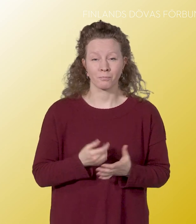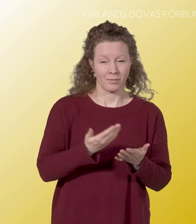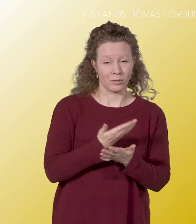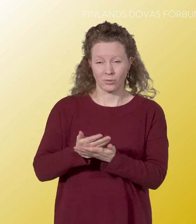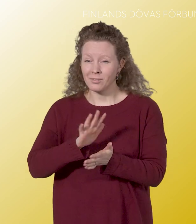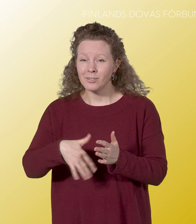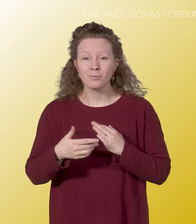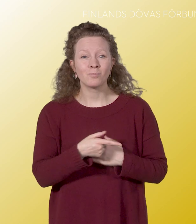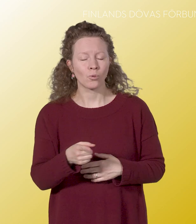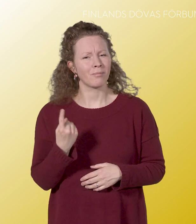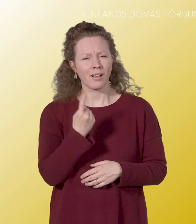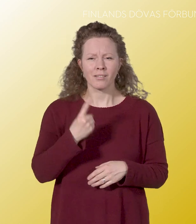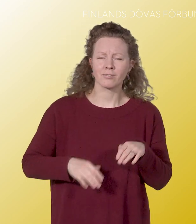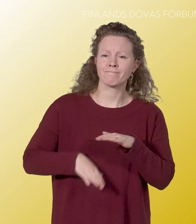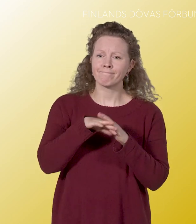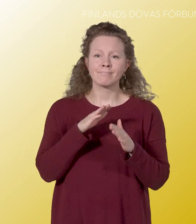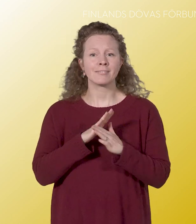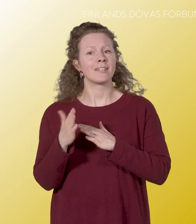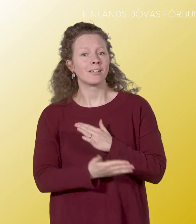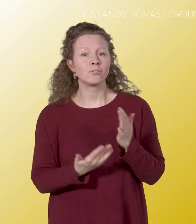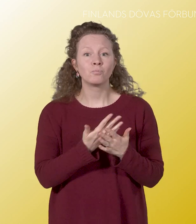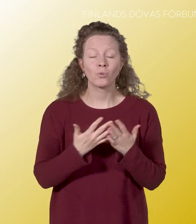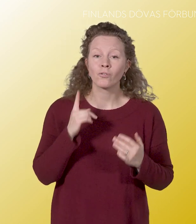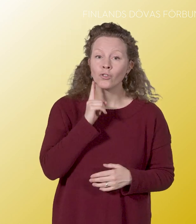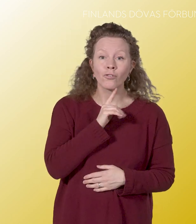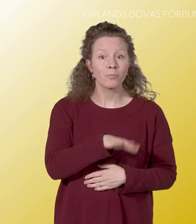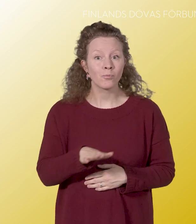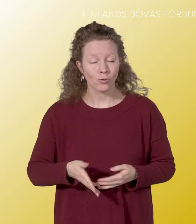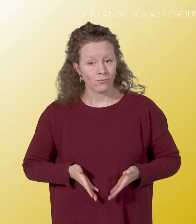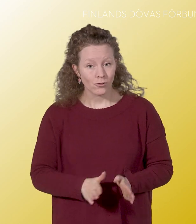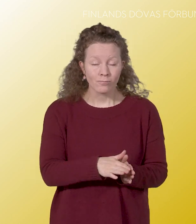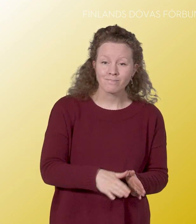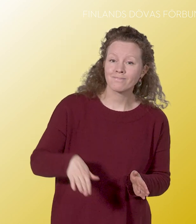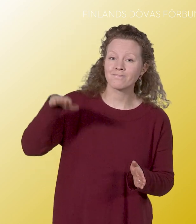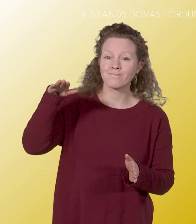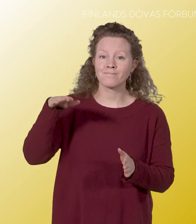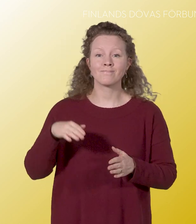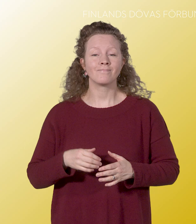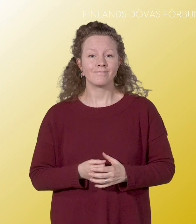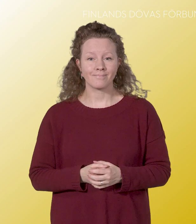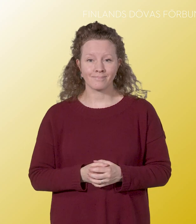Nationella teckenspråk är det enda fullt tillgängliga språket för döva barn från födseln och framåt.